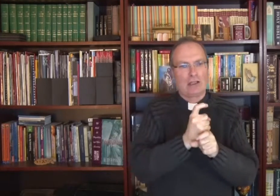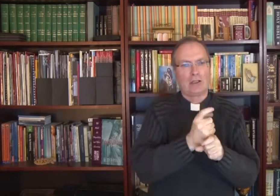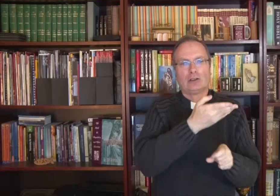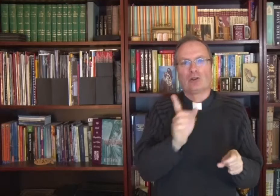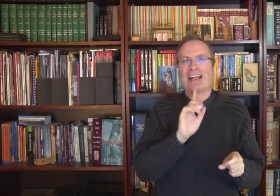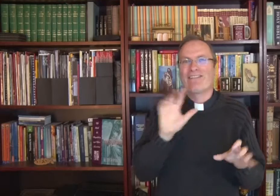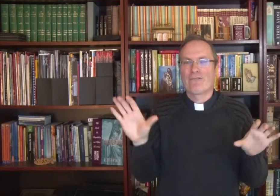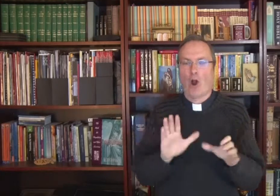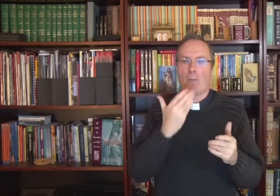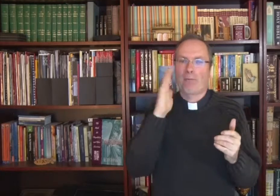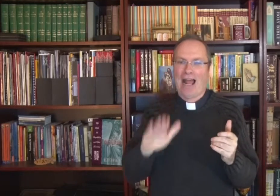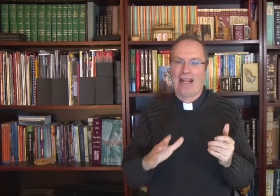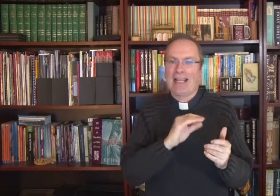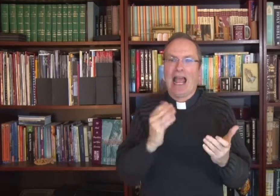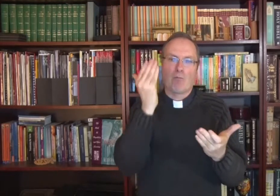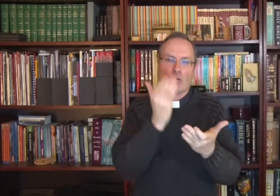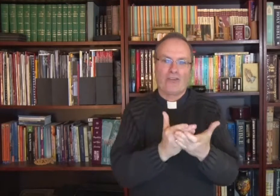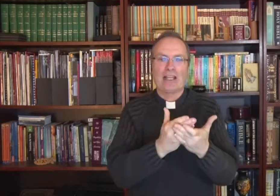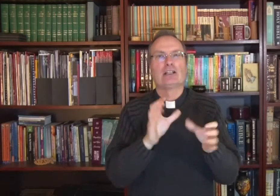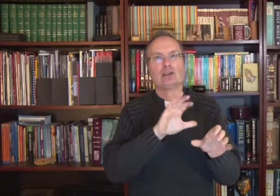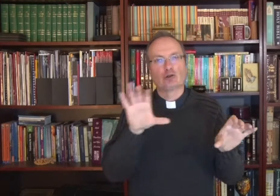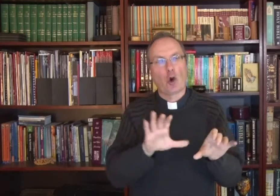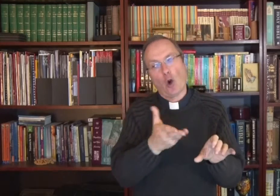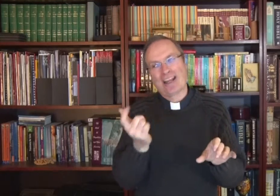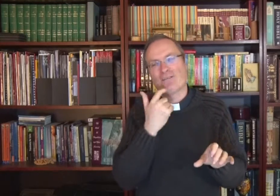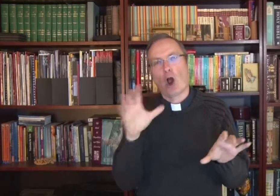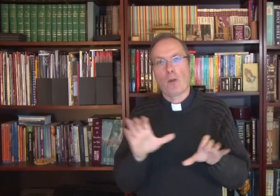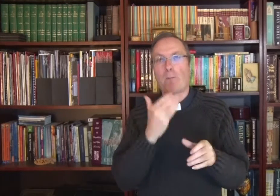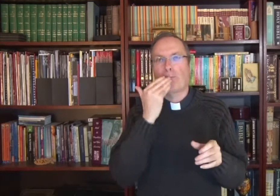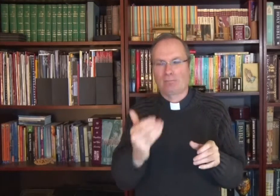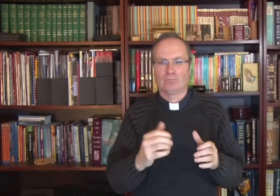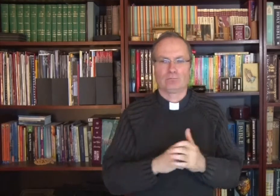ceux qui font le mal et approuver ceux qui font le bien.